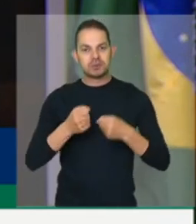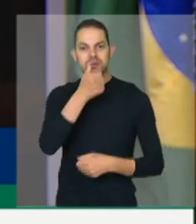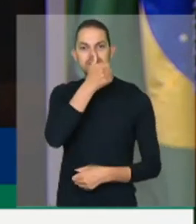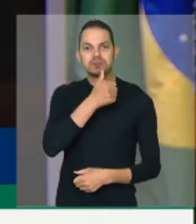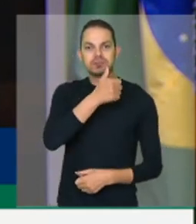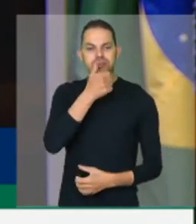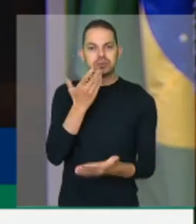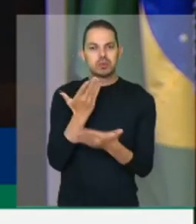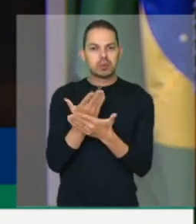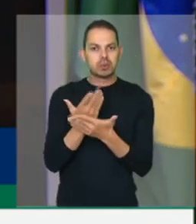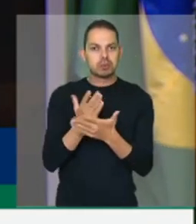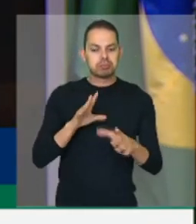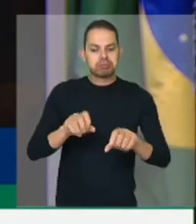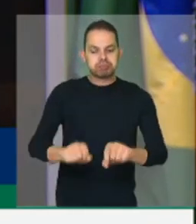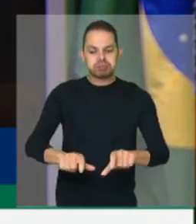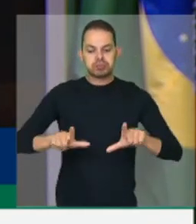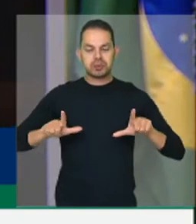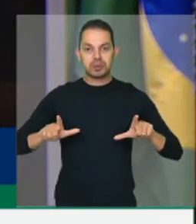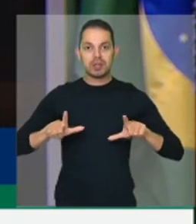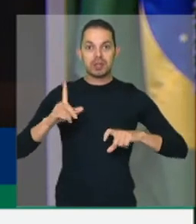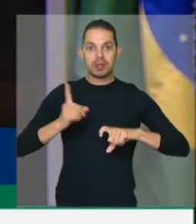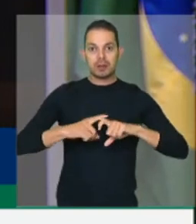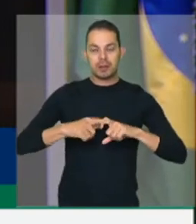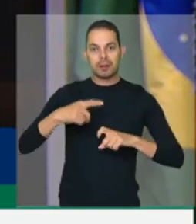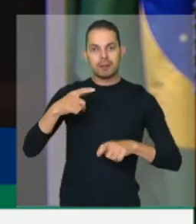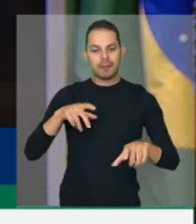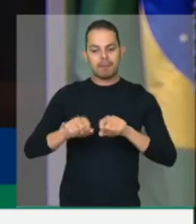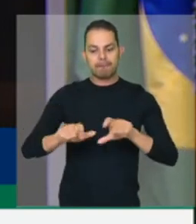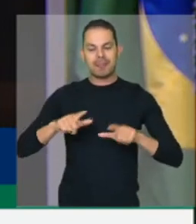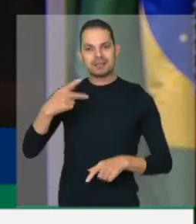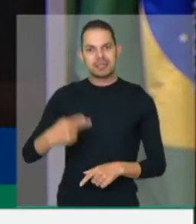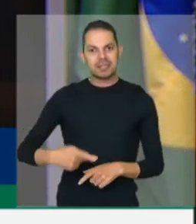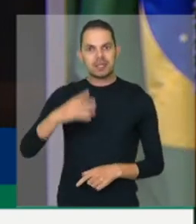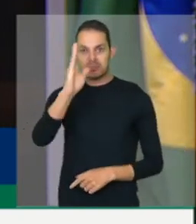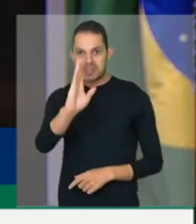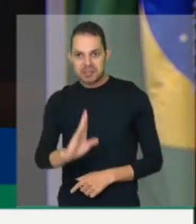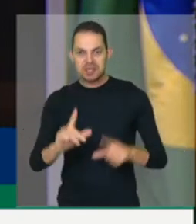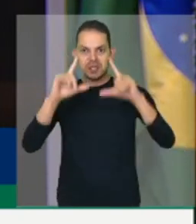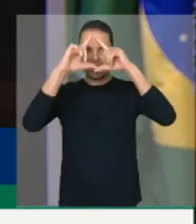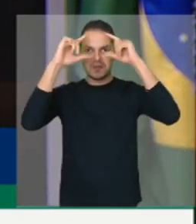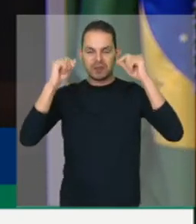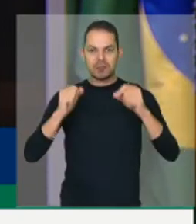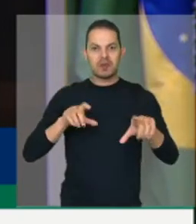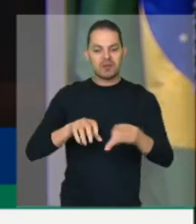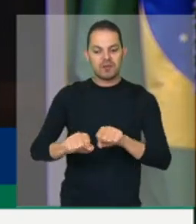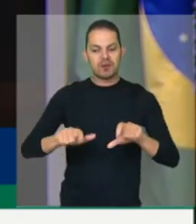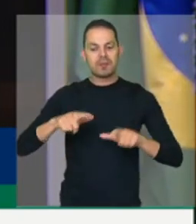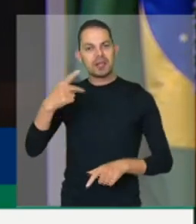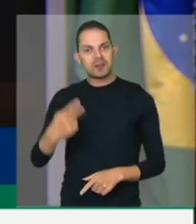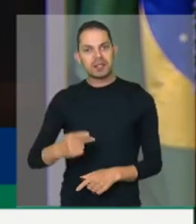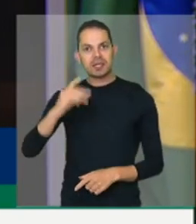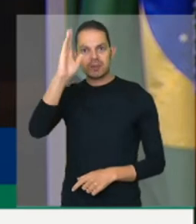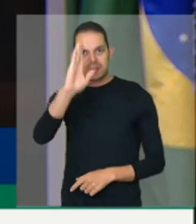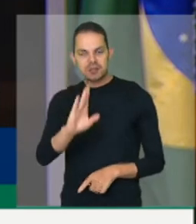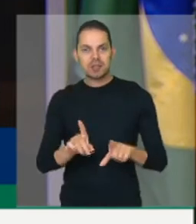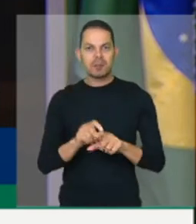SACRIFICAM PARA TER UMA ÓTIMA FORMAÇÃO QUE OS BRASILEIROS, MÉDICOS BRASILEIROS, ENFERMEIROS BRASILEIROS, FISIOTERAPEUTAS TÊM UMA